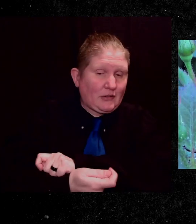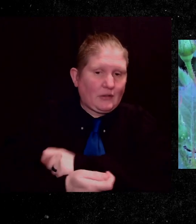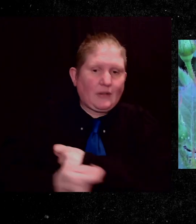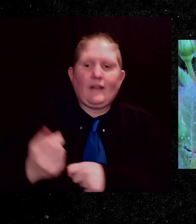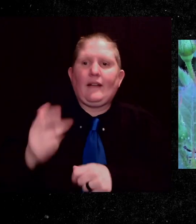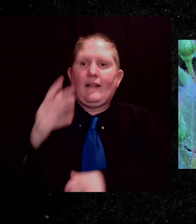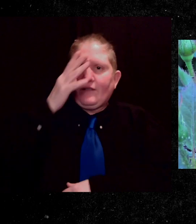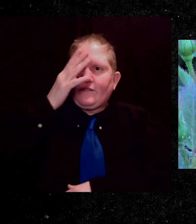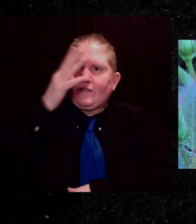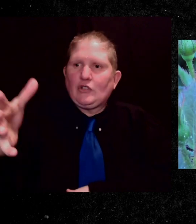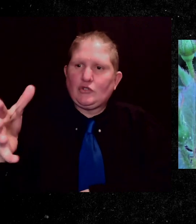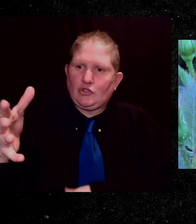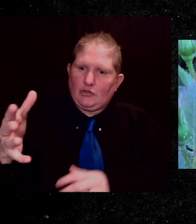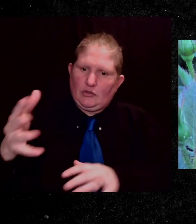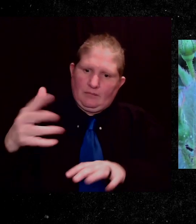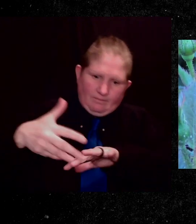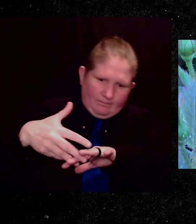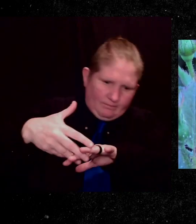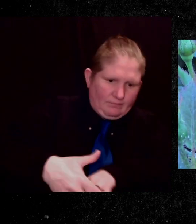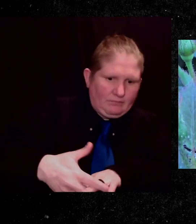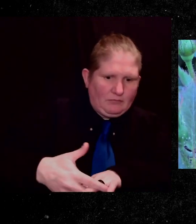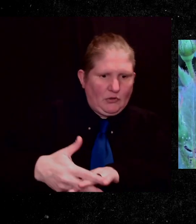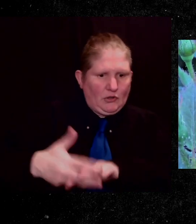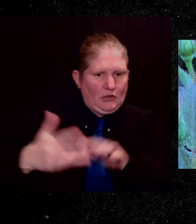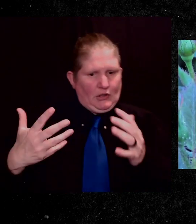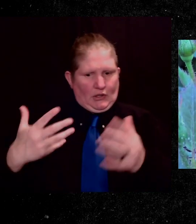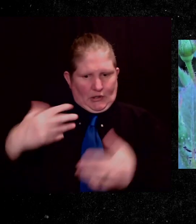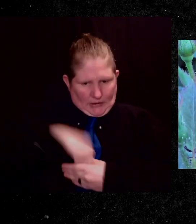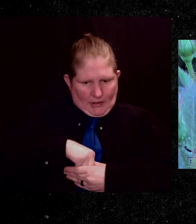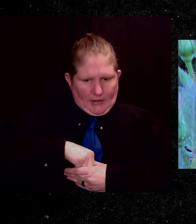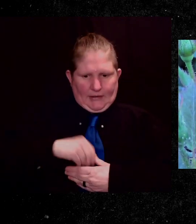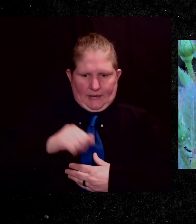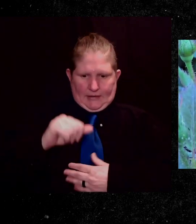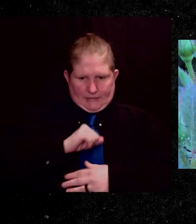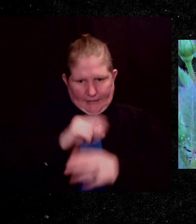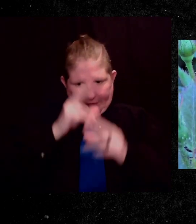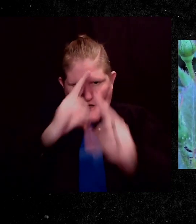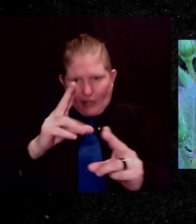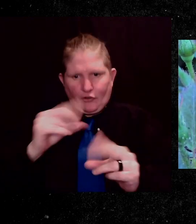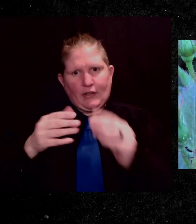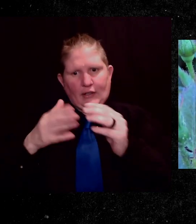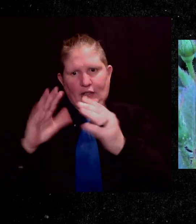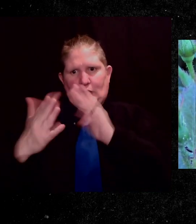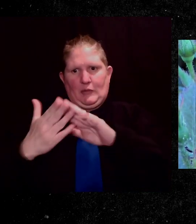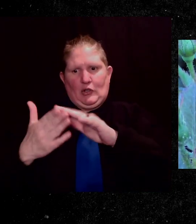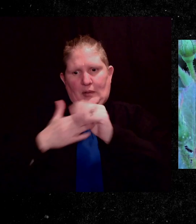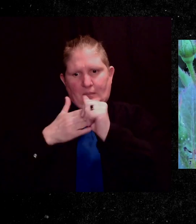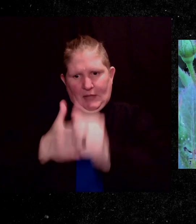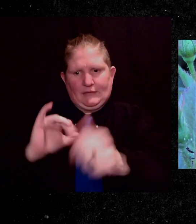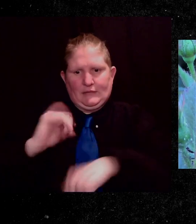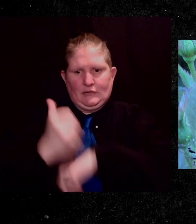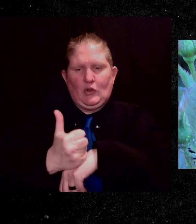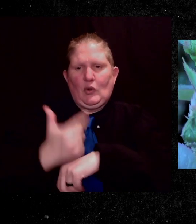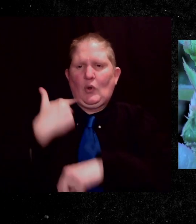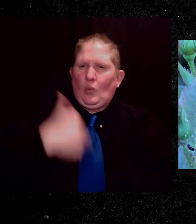en el liderazgo basado en la comunidad y el honor propio. Nosotros, como personas trans, sabemos la necesidad de vivir nuestras verdades.